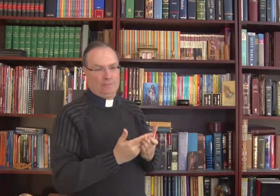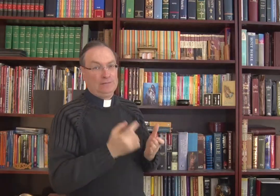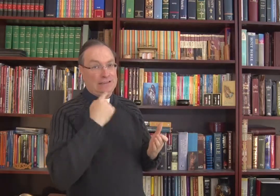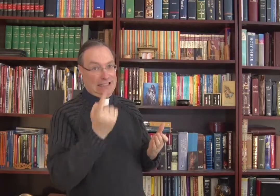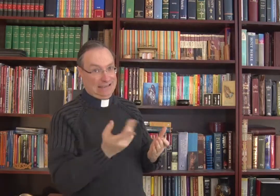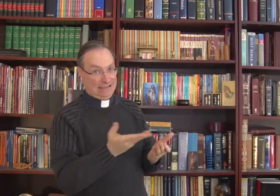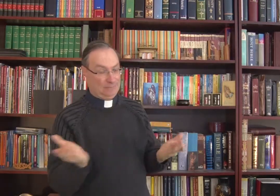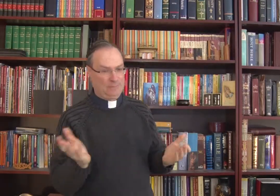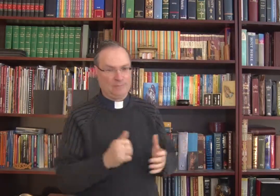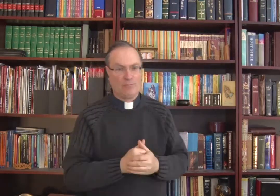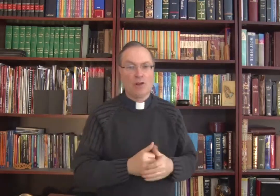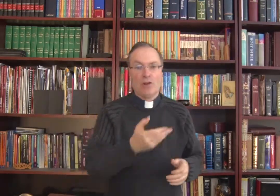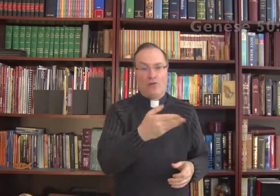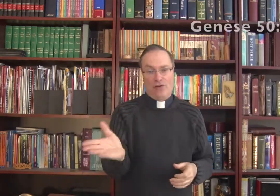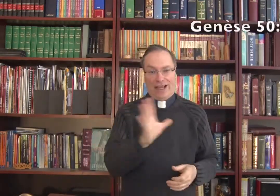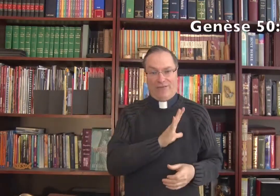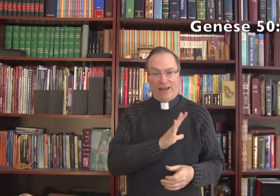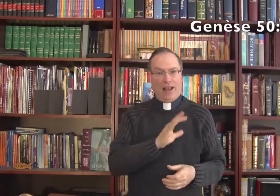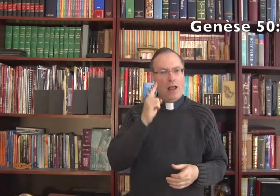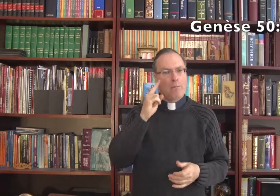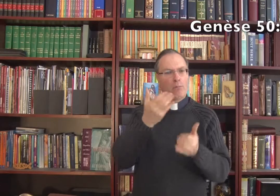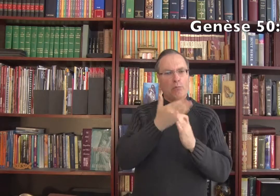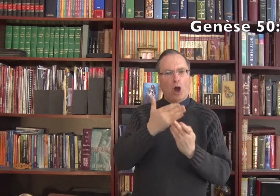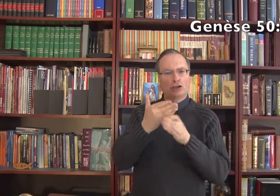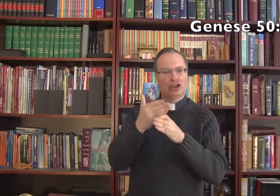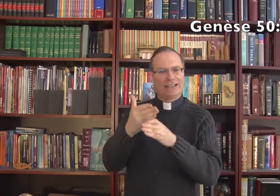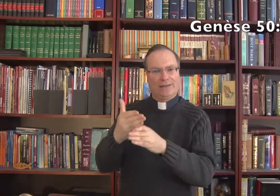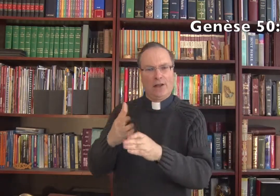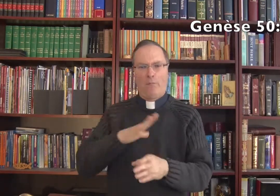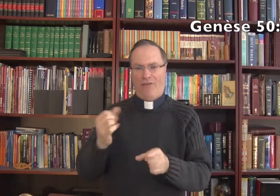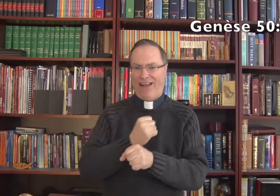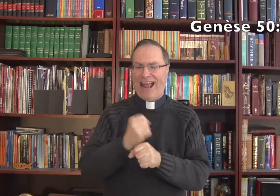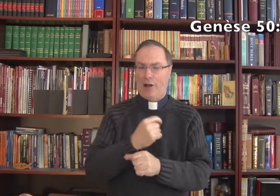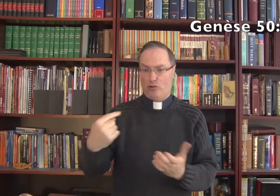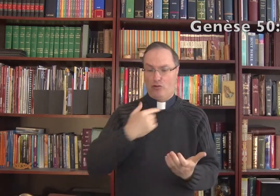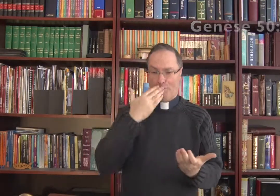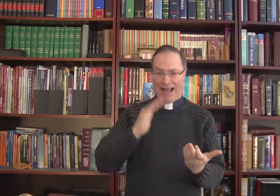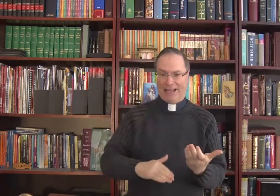Il disait ceci: «Vous aviez projeté de me faire du mal,